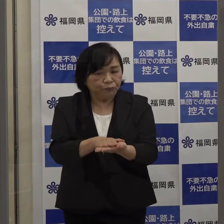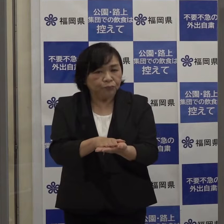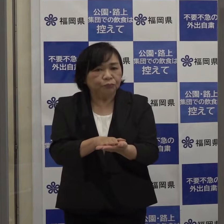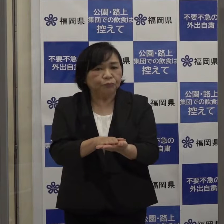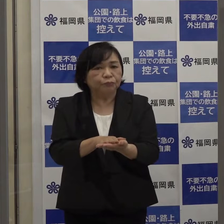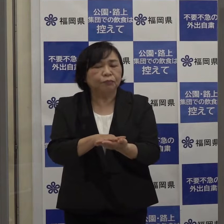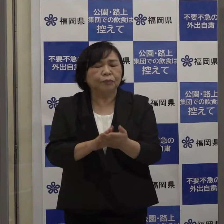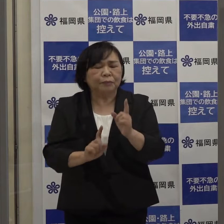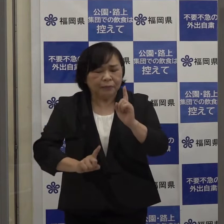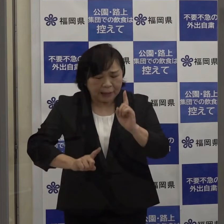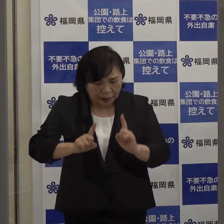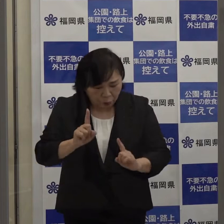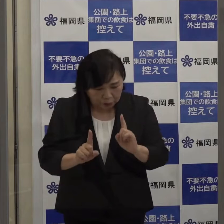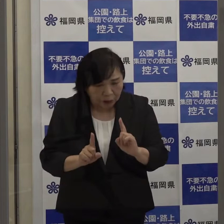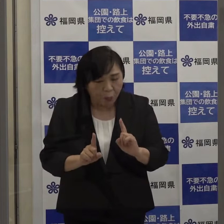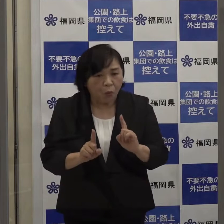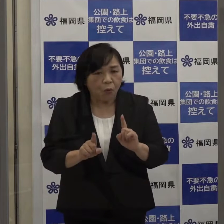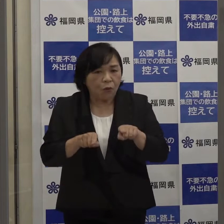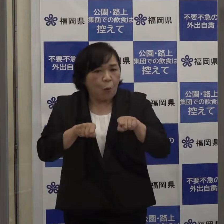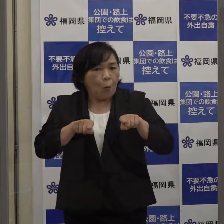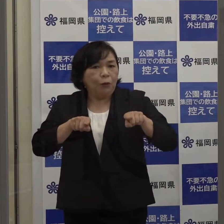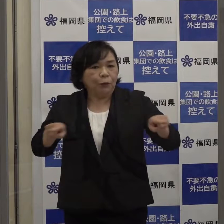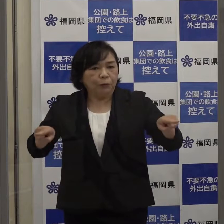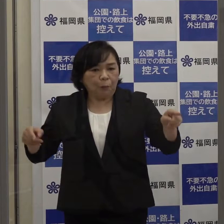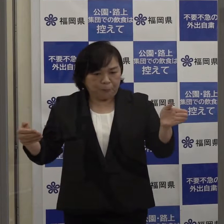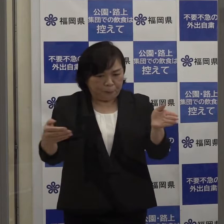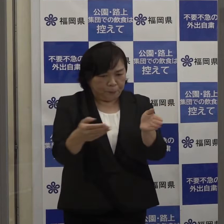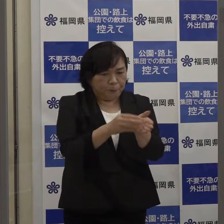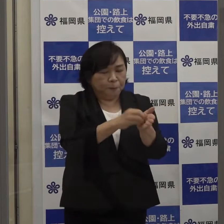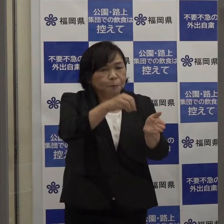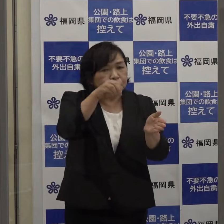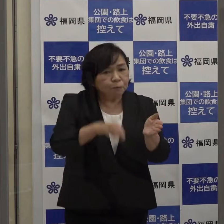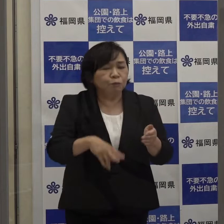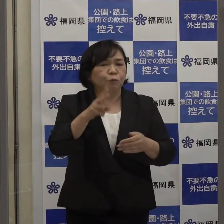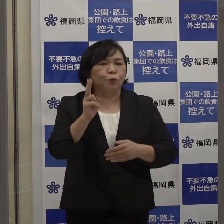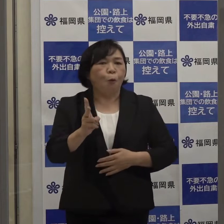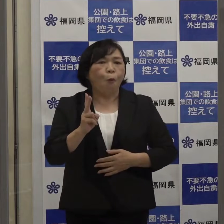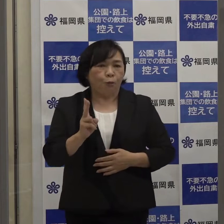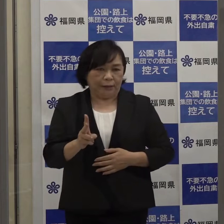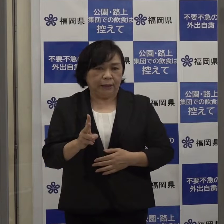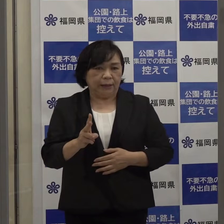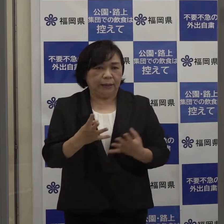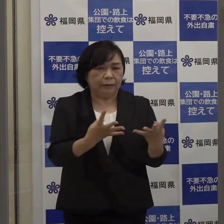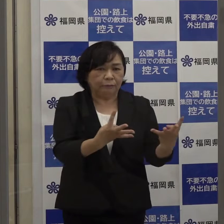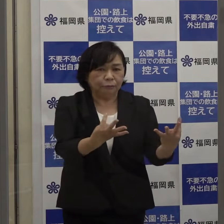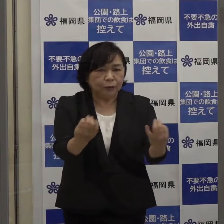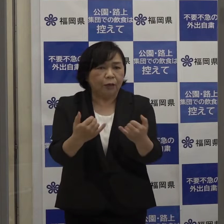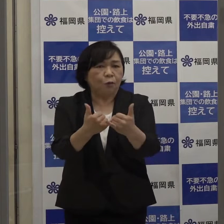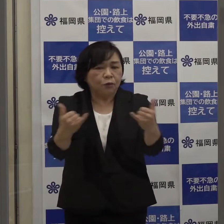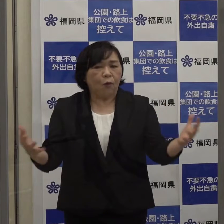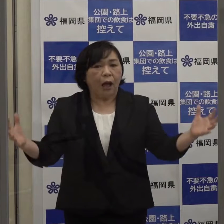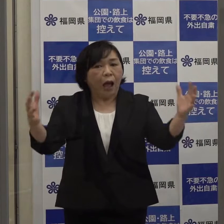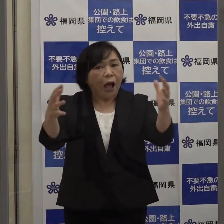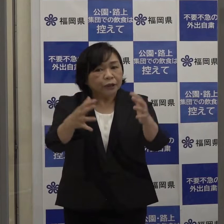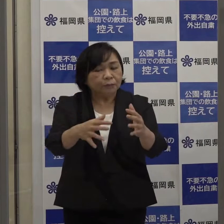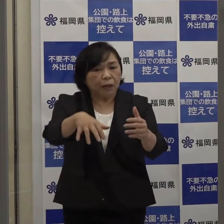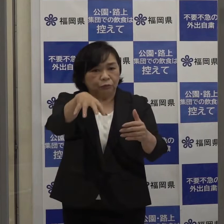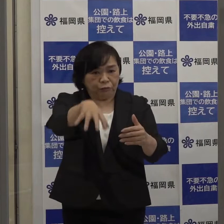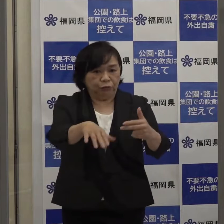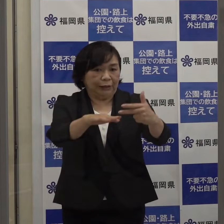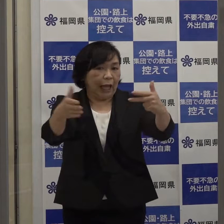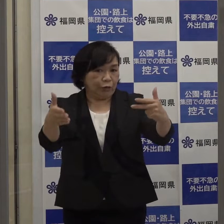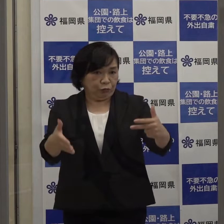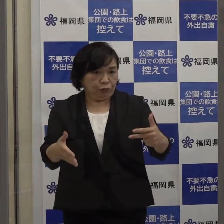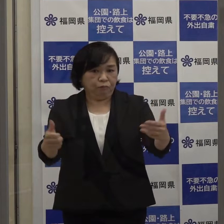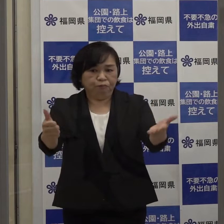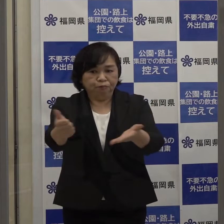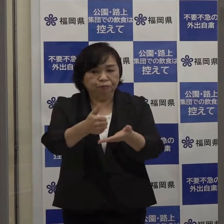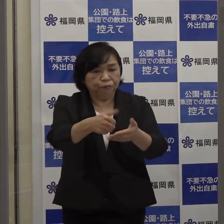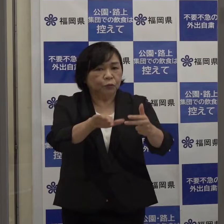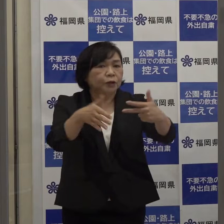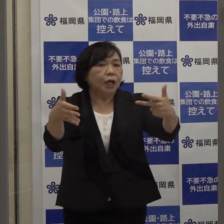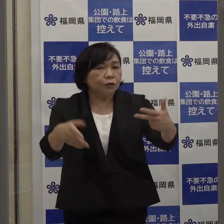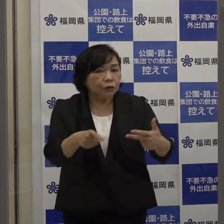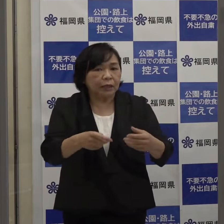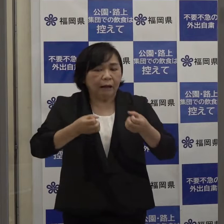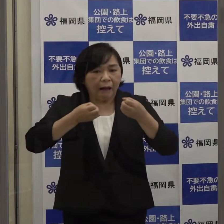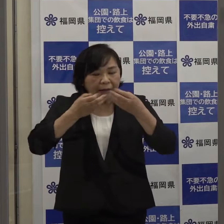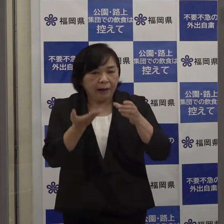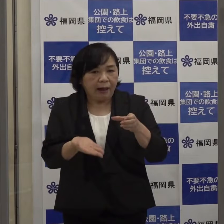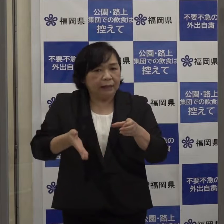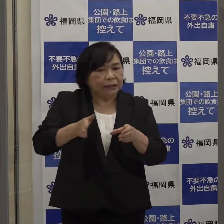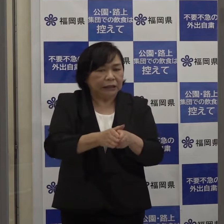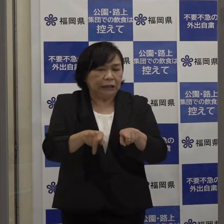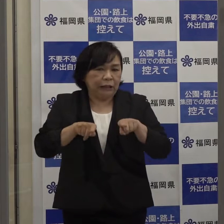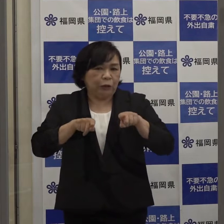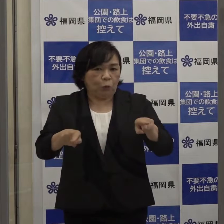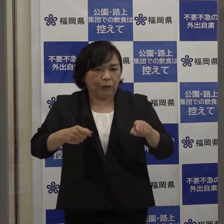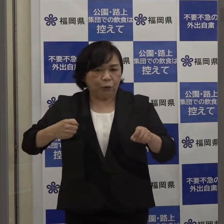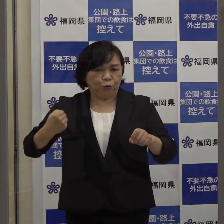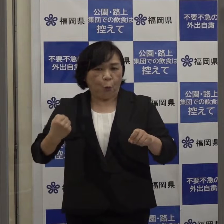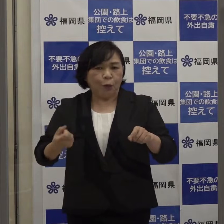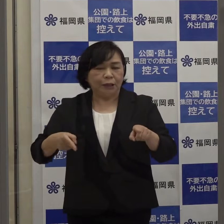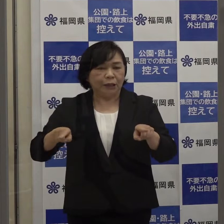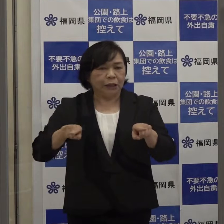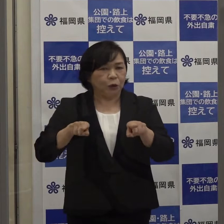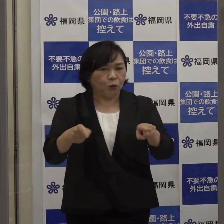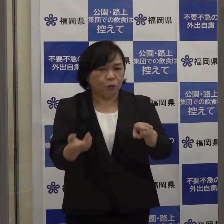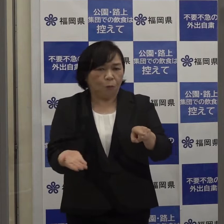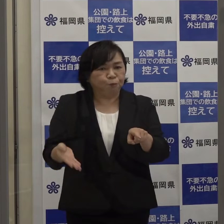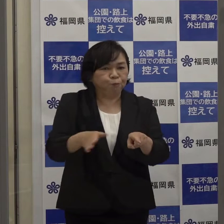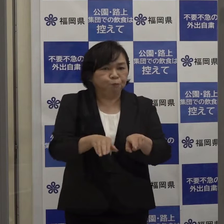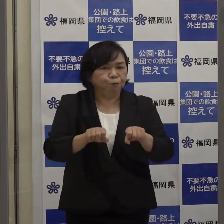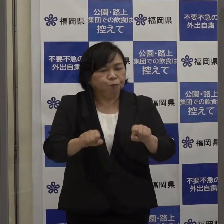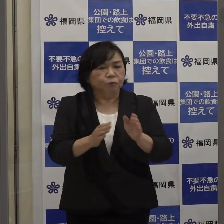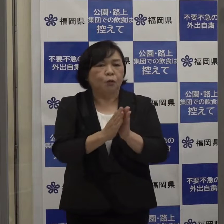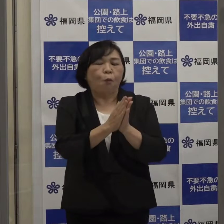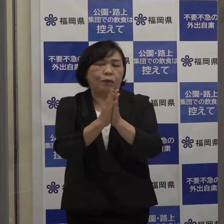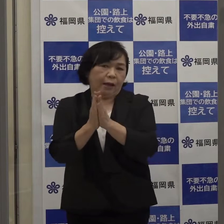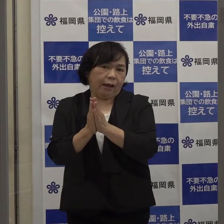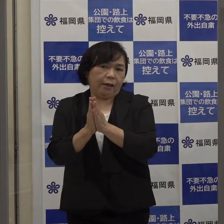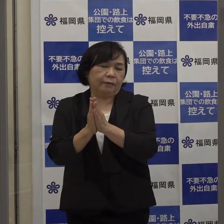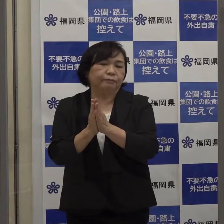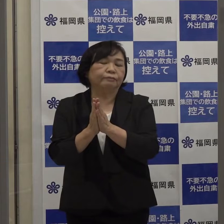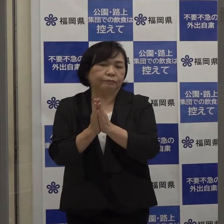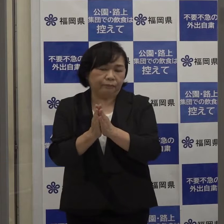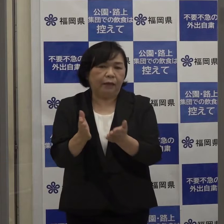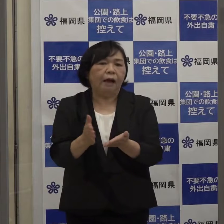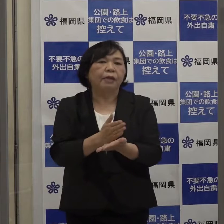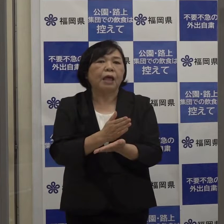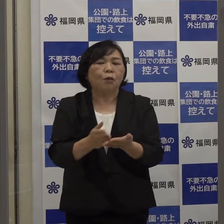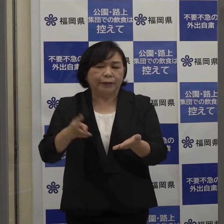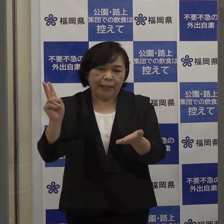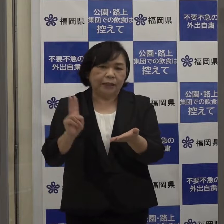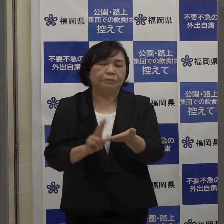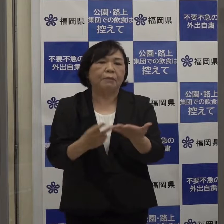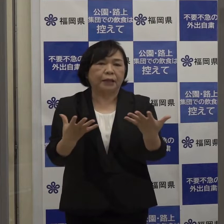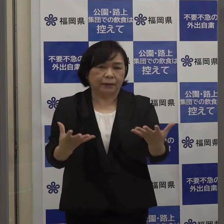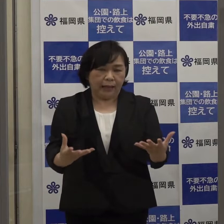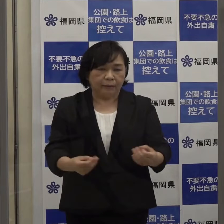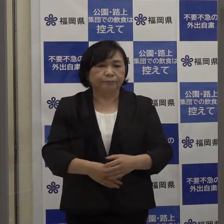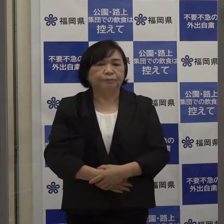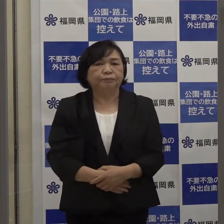何としてもこの措置を終わらせるために 多くの方が集まる集客施設について 一番強い措置をお願いせざるを得ないと判断し 決定をしたところです